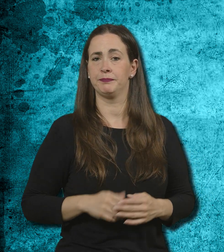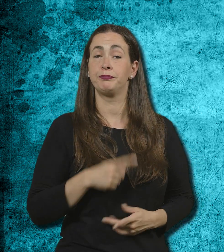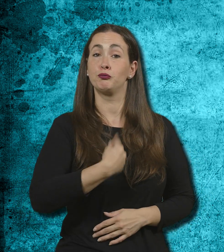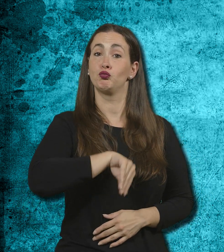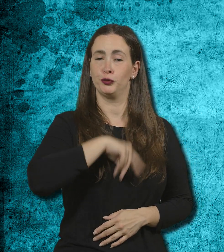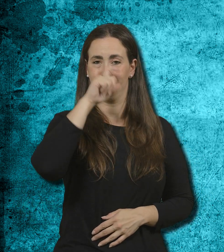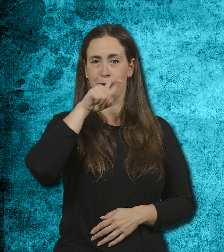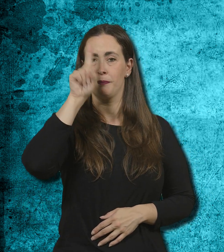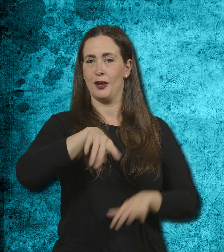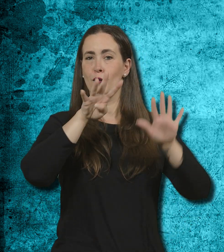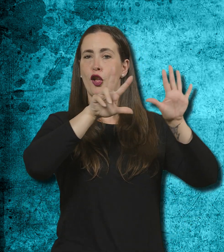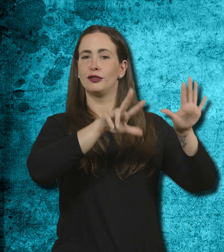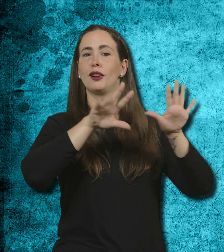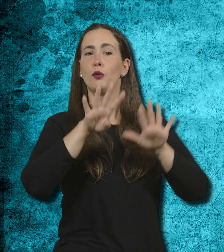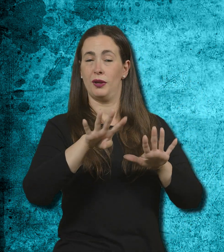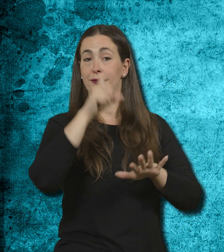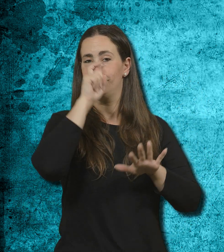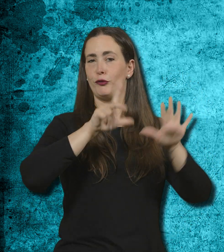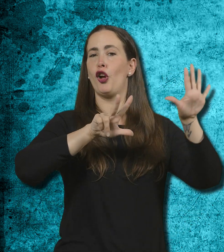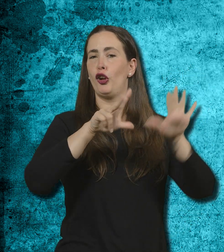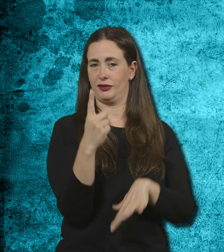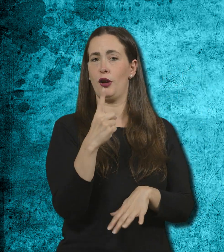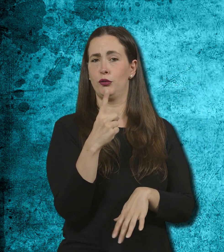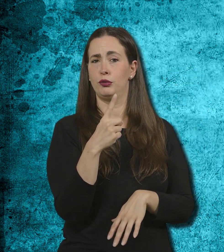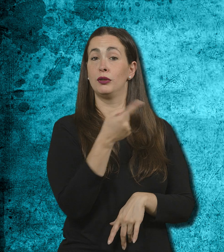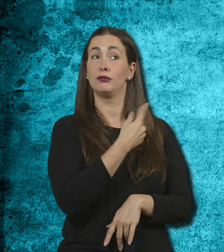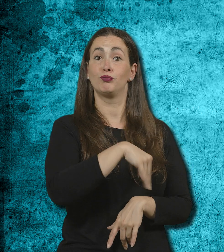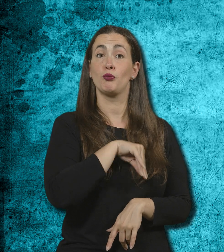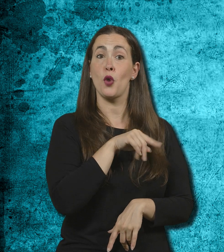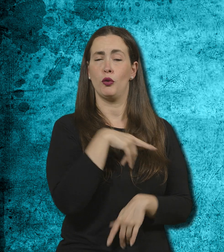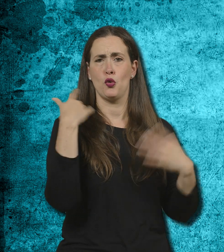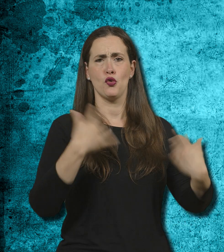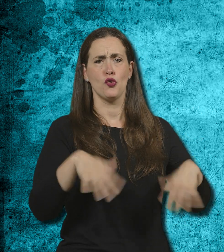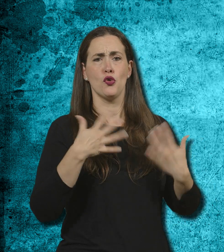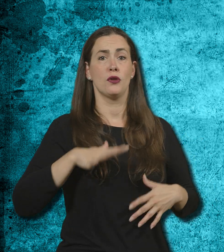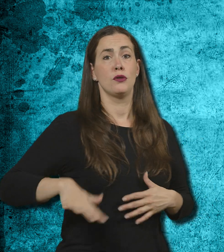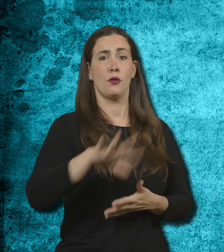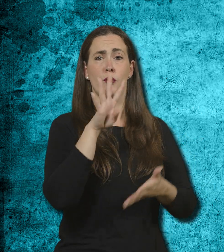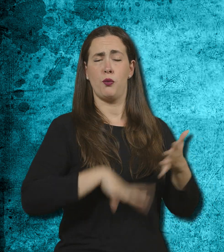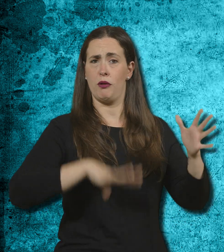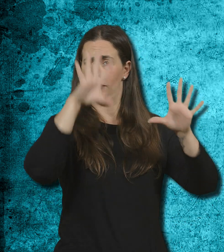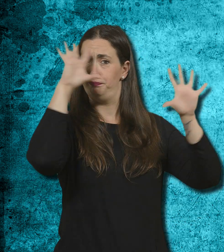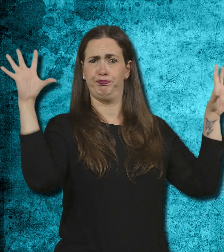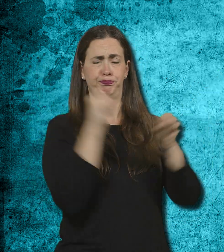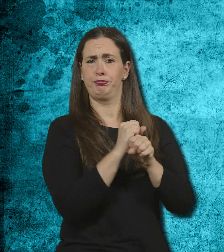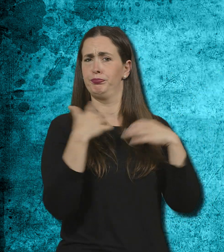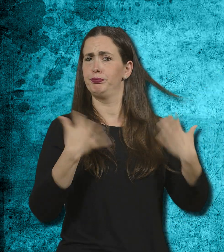Va morir el 1989, als 81 anys d'edat, causant gran impacte a Barcelona on residia,